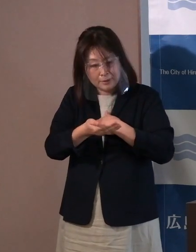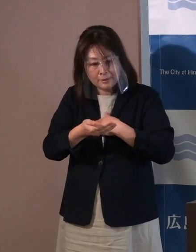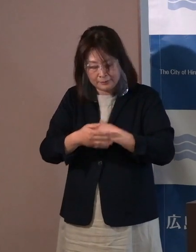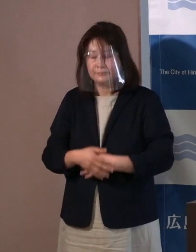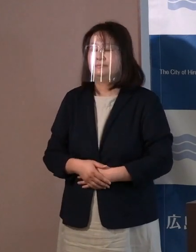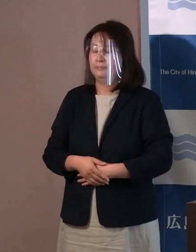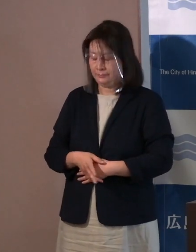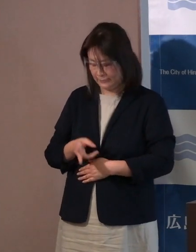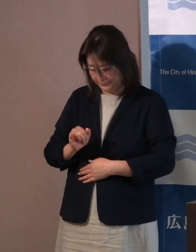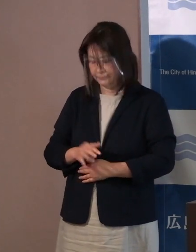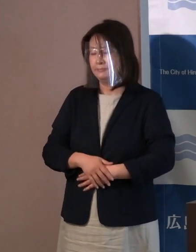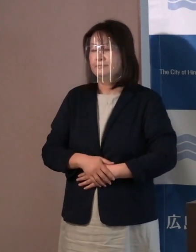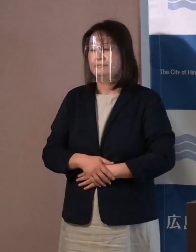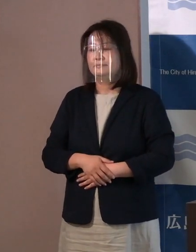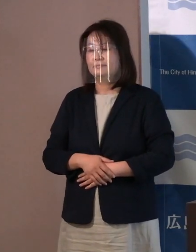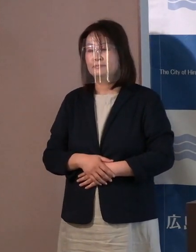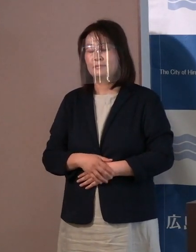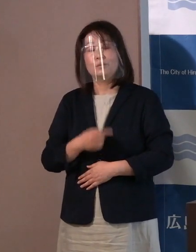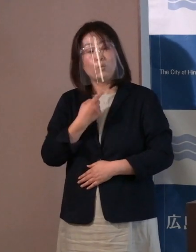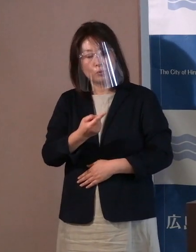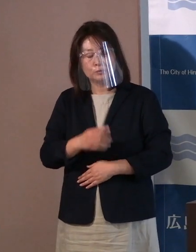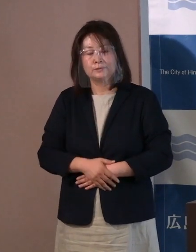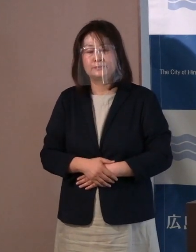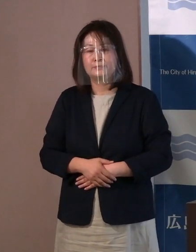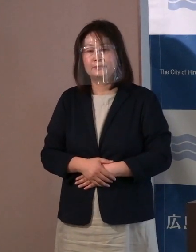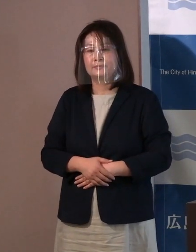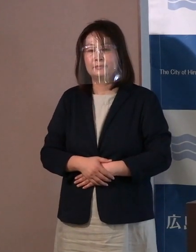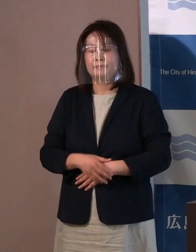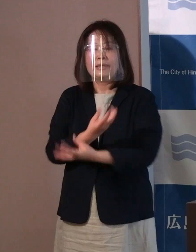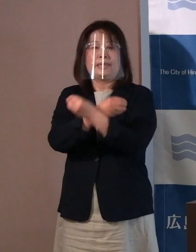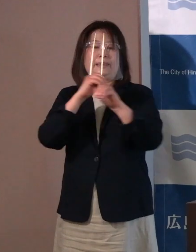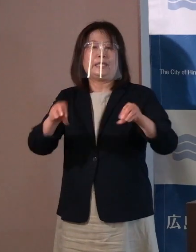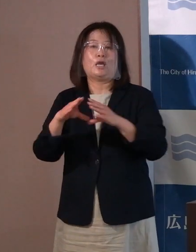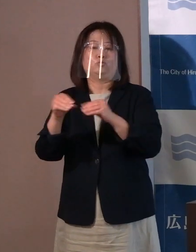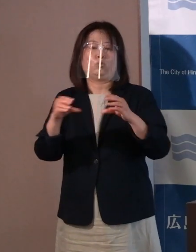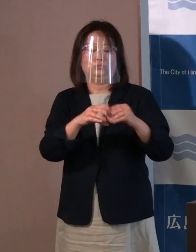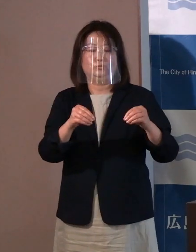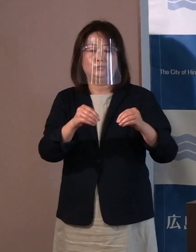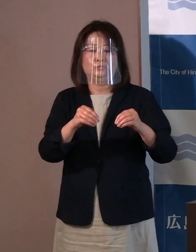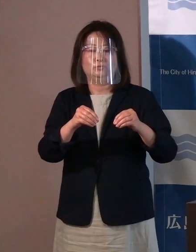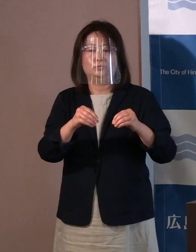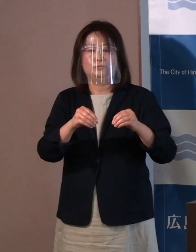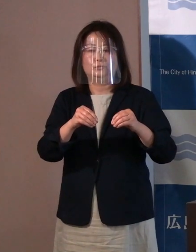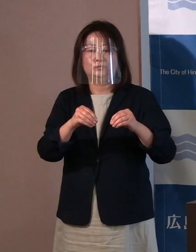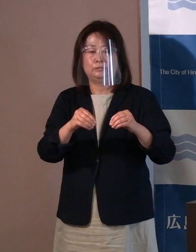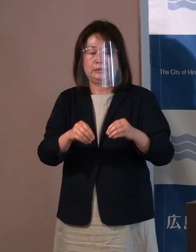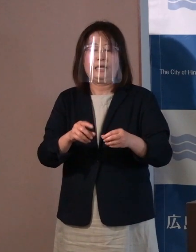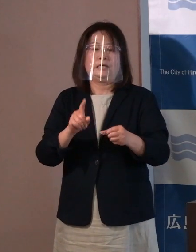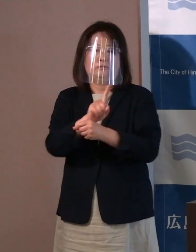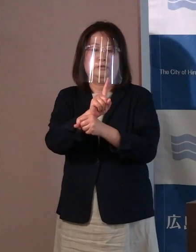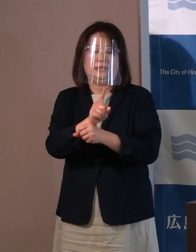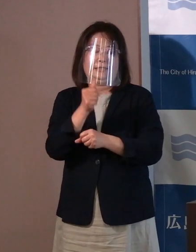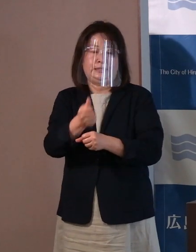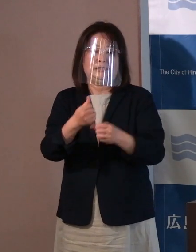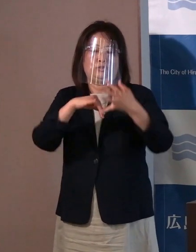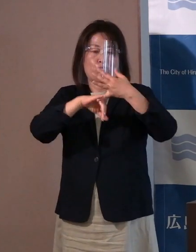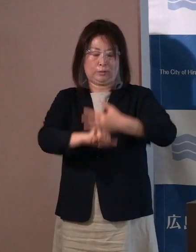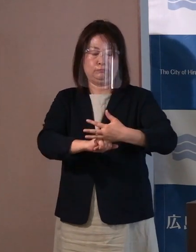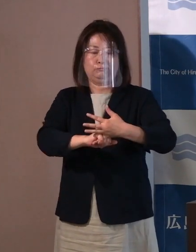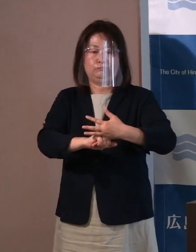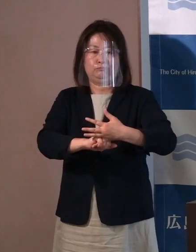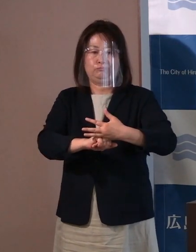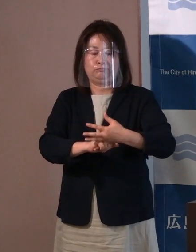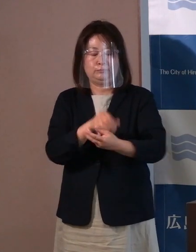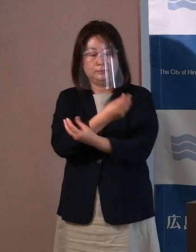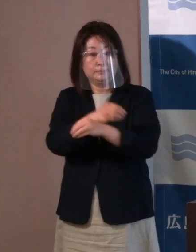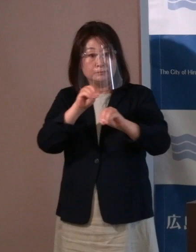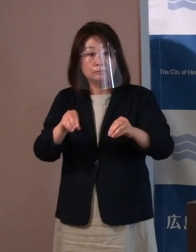(記者)それともう一つは､ 核兵器禁止条約の締約国になる｡